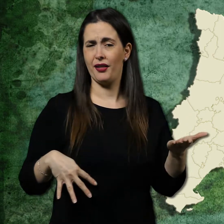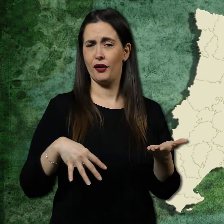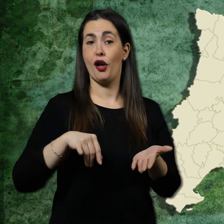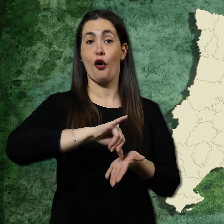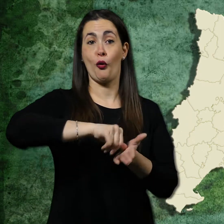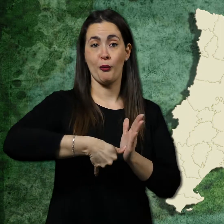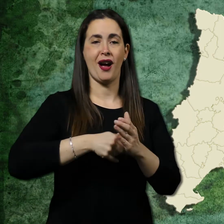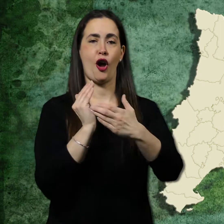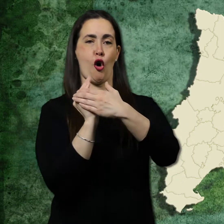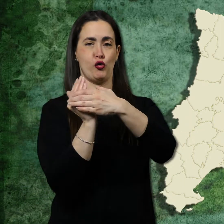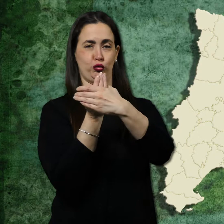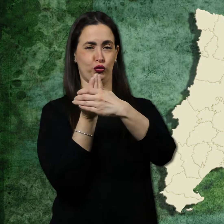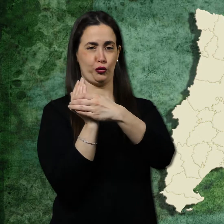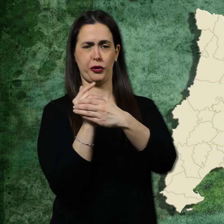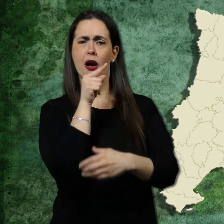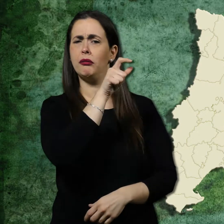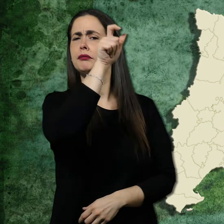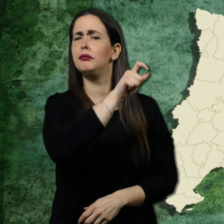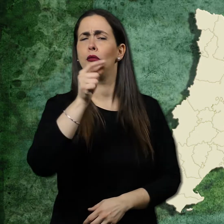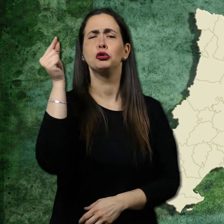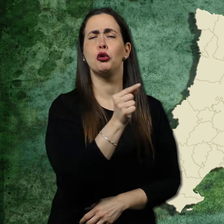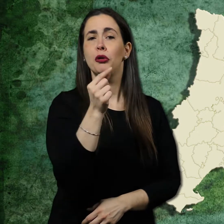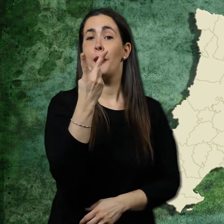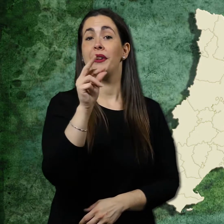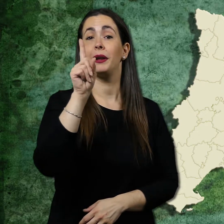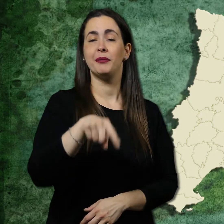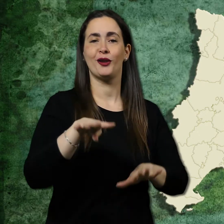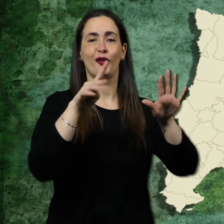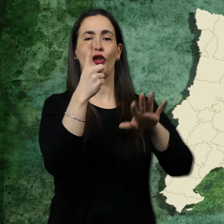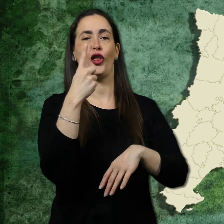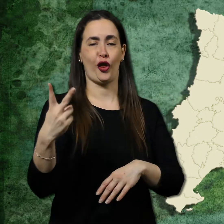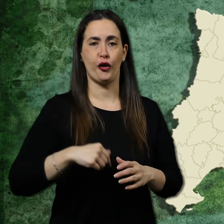Comarca: Osona. Població: 20.912 habitants.